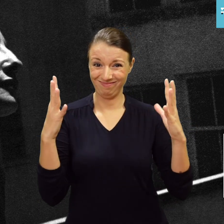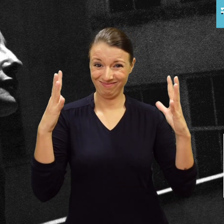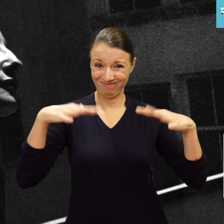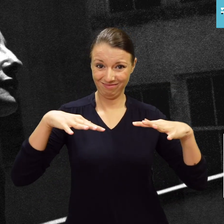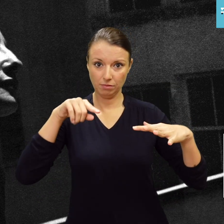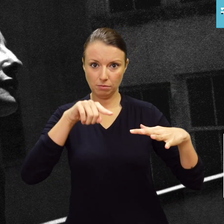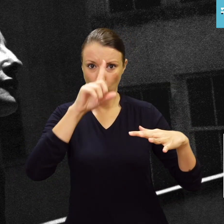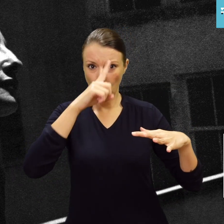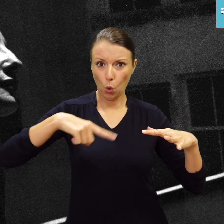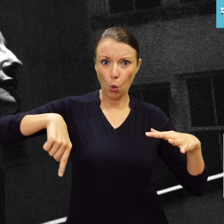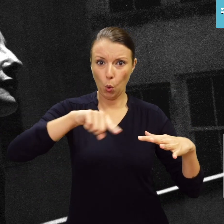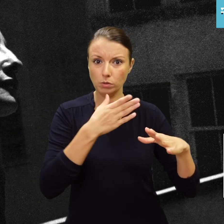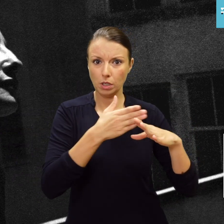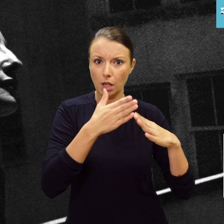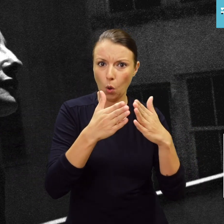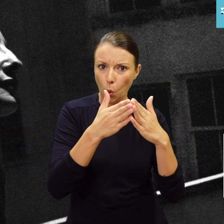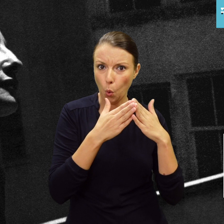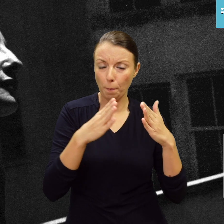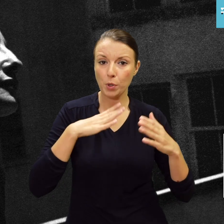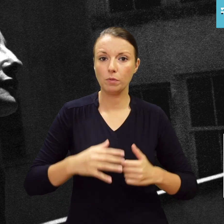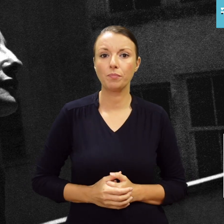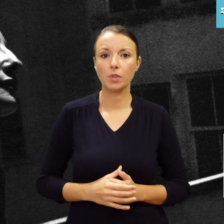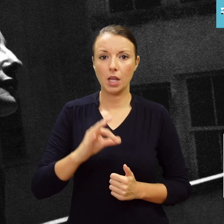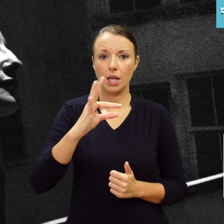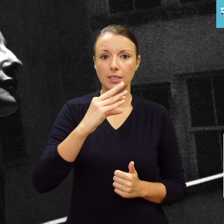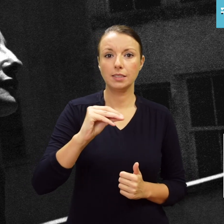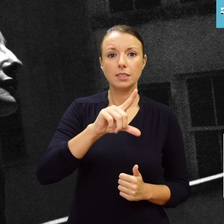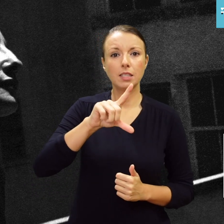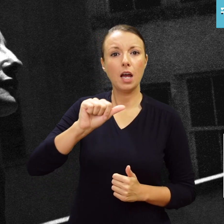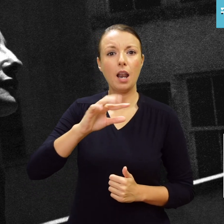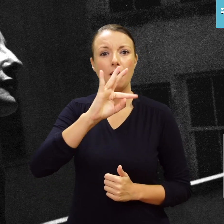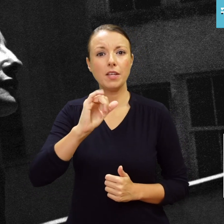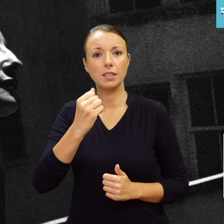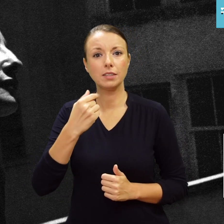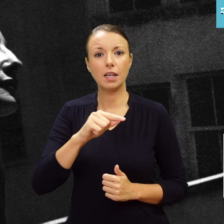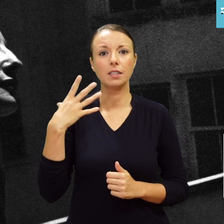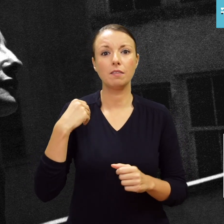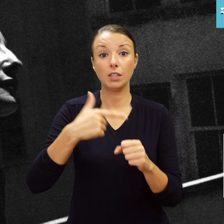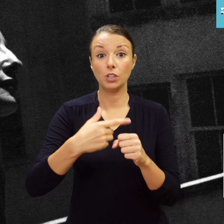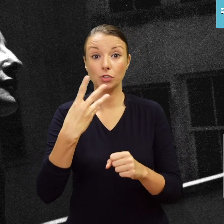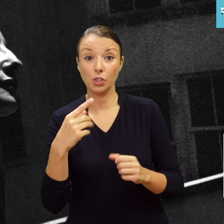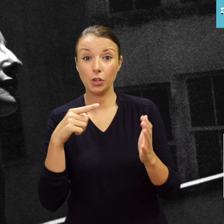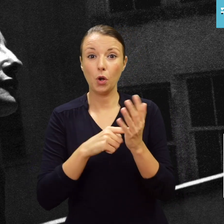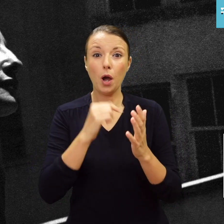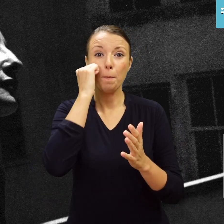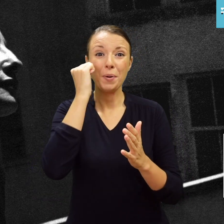Stella Fidelseid, 24-letnia Żydówka, wyszła z kryjówki w piwnicy spalonego domu w getcie